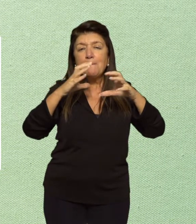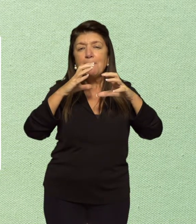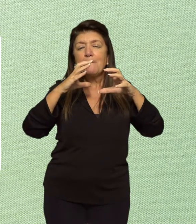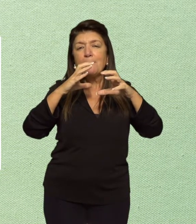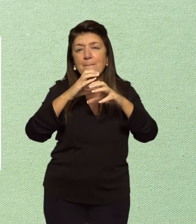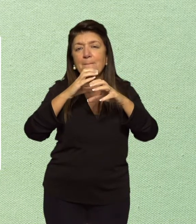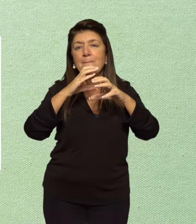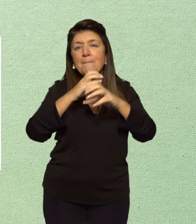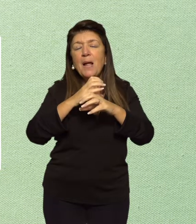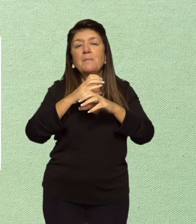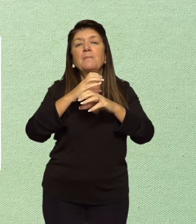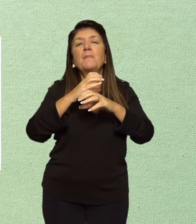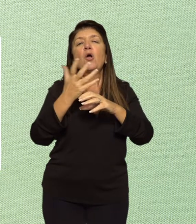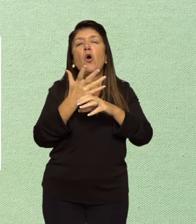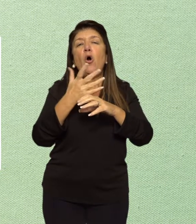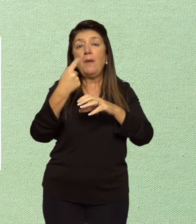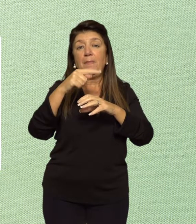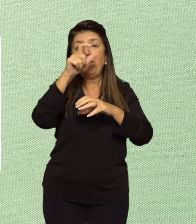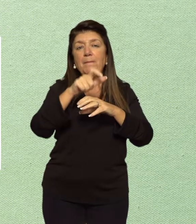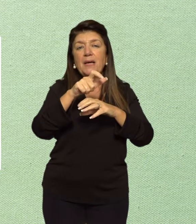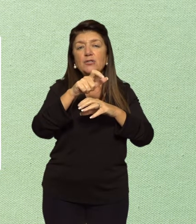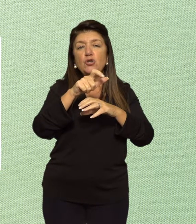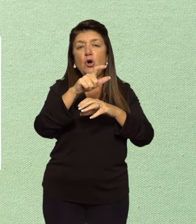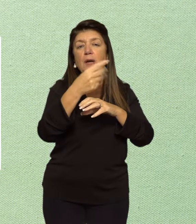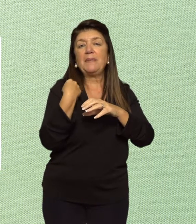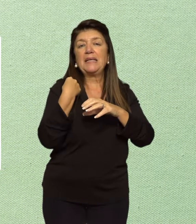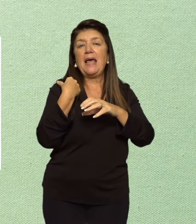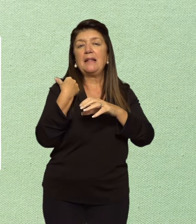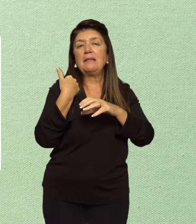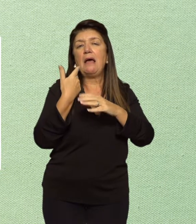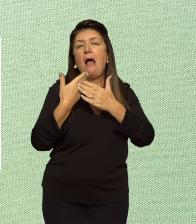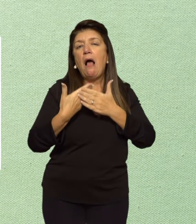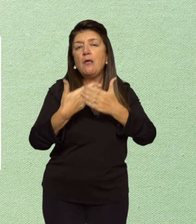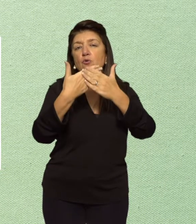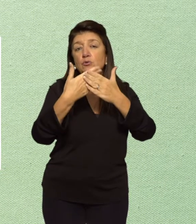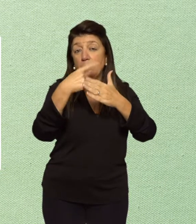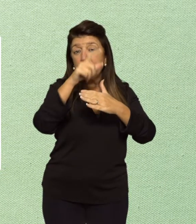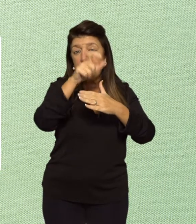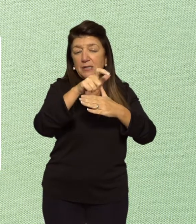mettere al centro la persona che ha chiesto aiuto. Una delle nostre peculiarità dal mio punto di vista